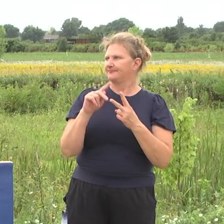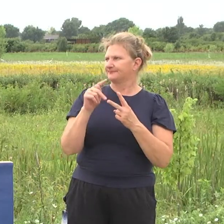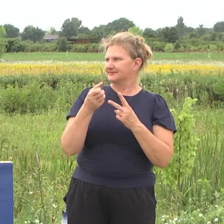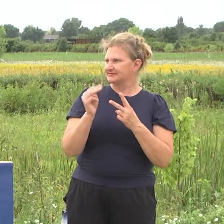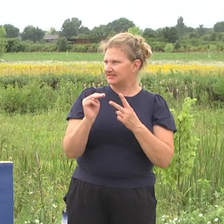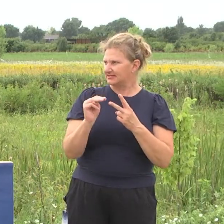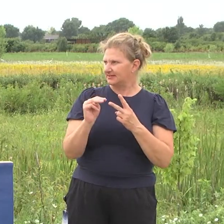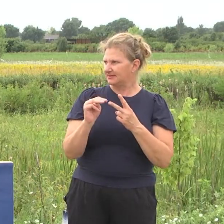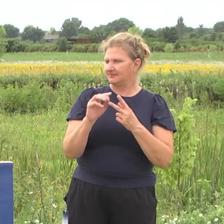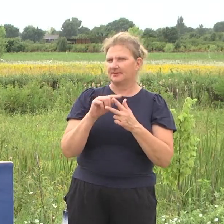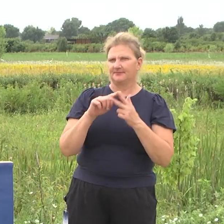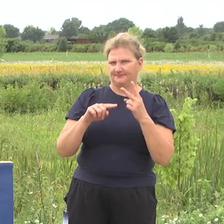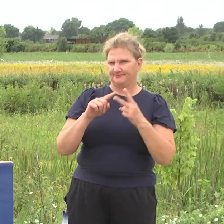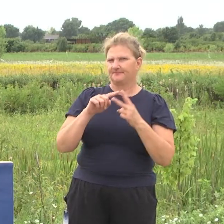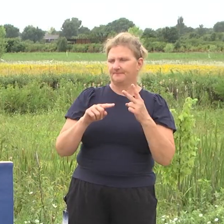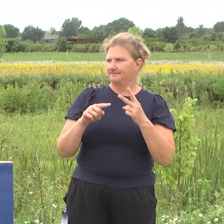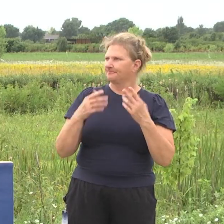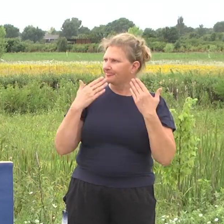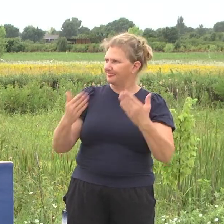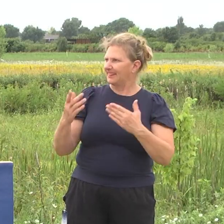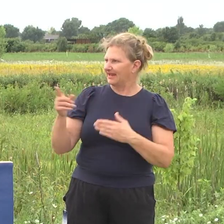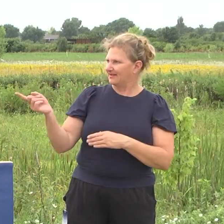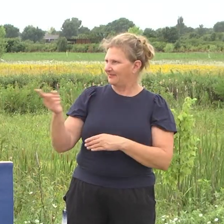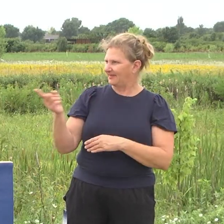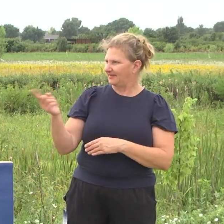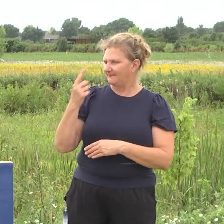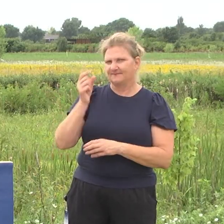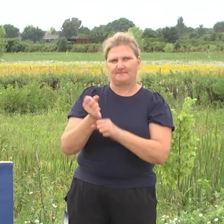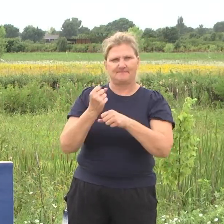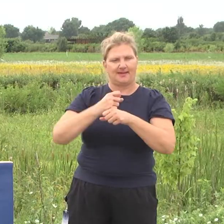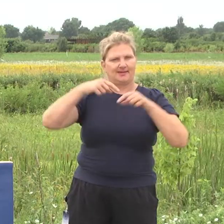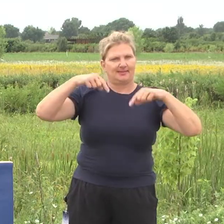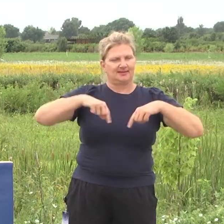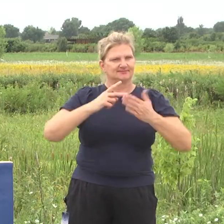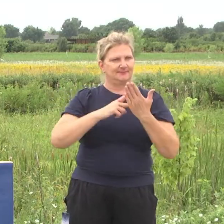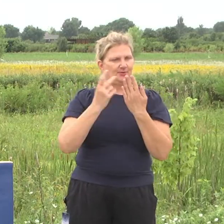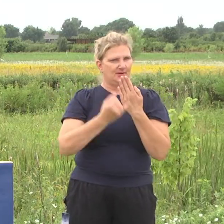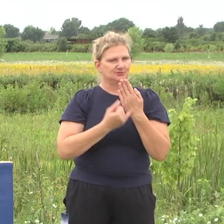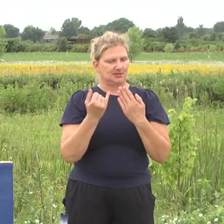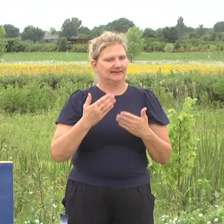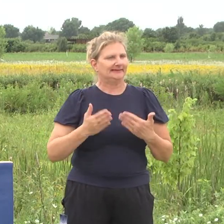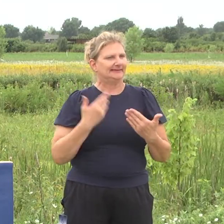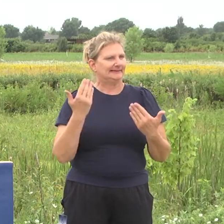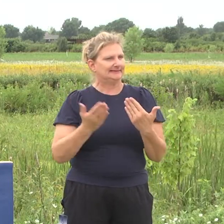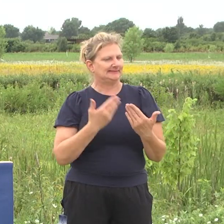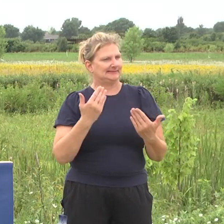proceso sea realmente fácil y divertido. Siempre disfruto regresar a Witchah para trabajar en este